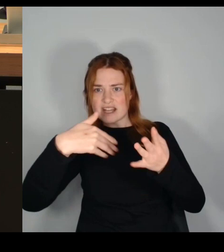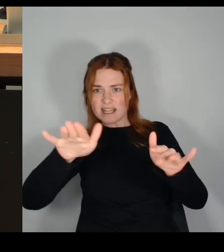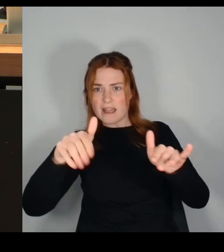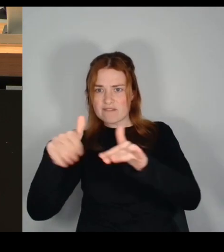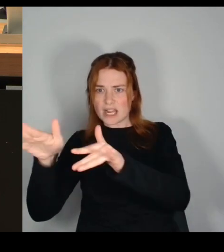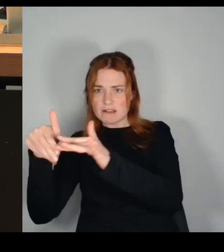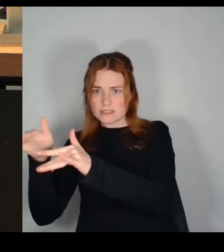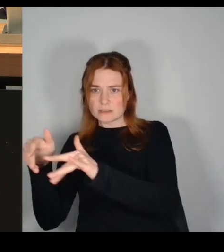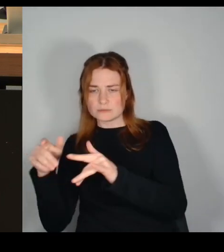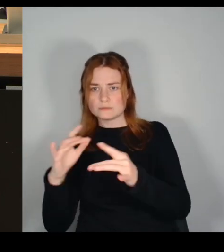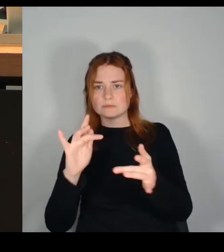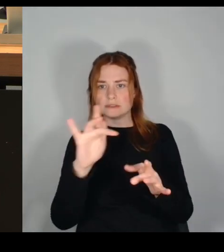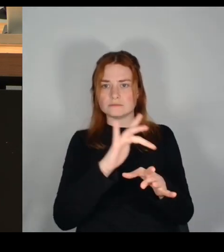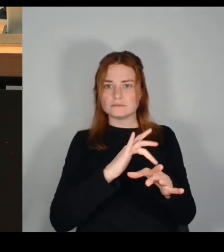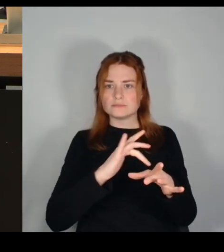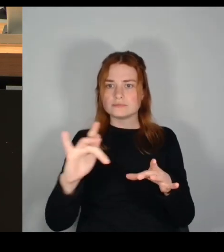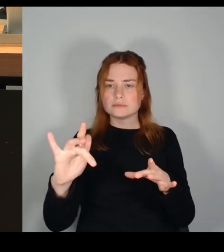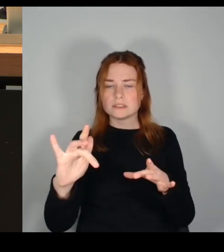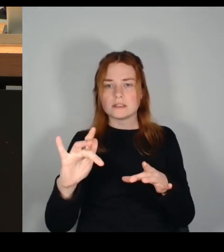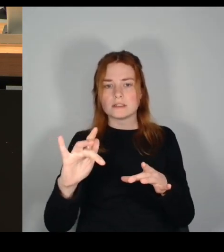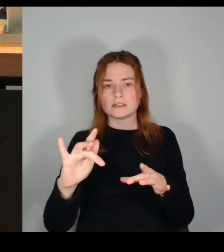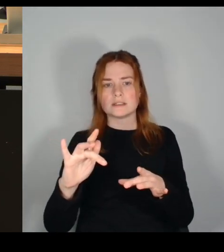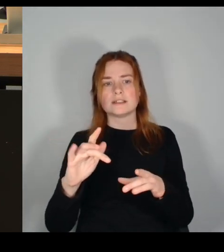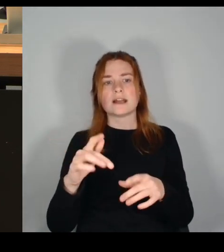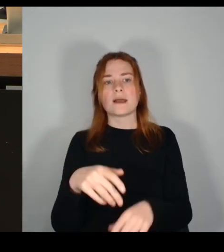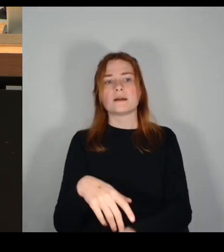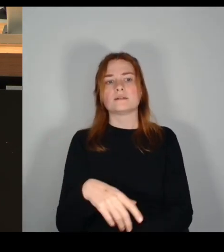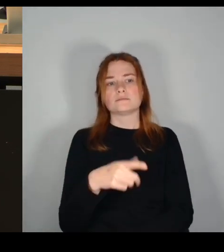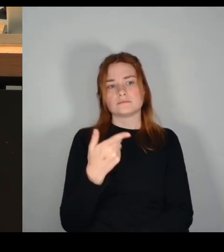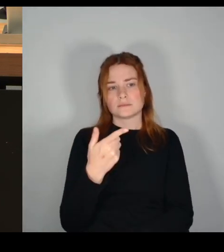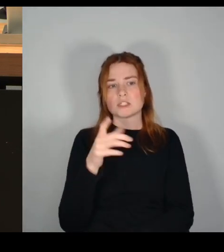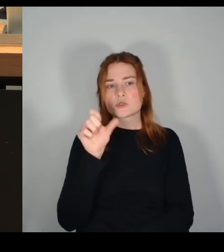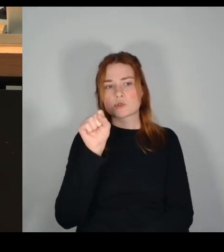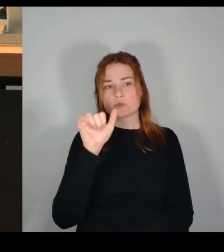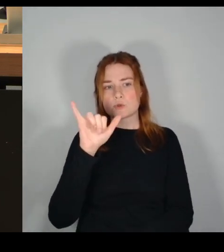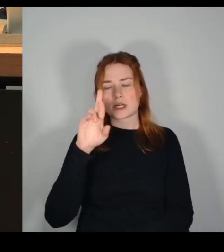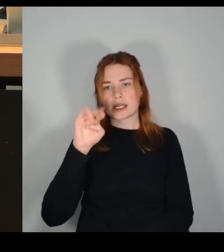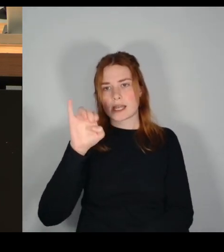Das hat die Gefährdungslage der Jesiden zwar verbessert, aber